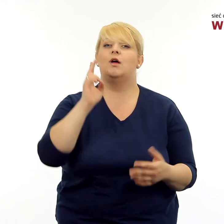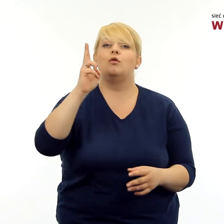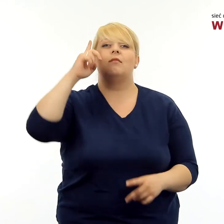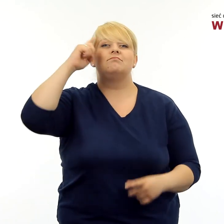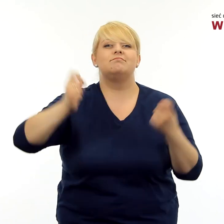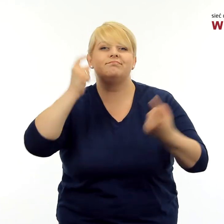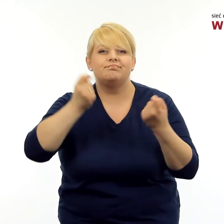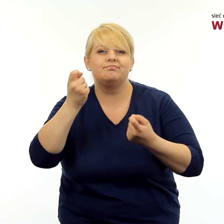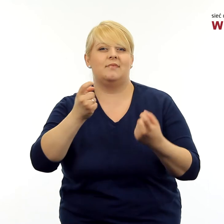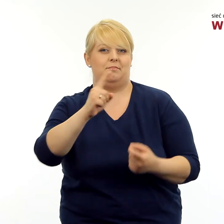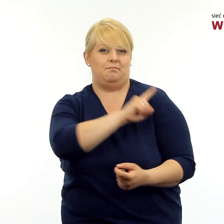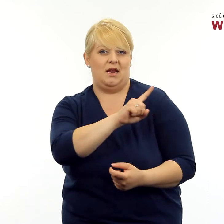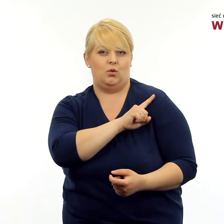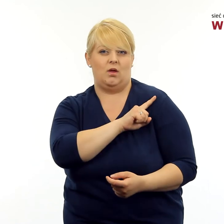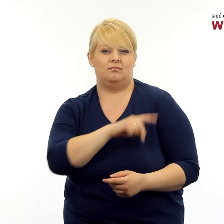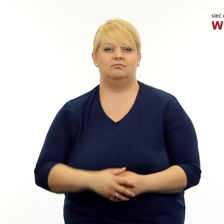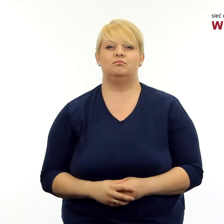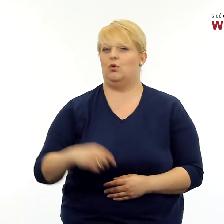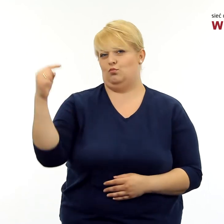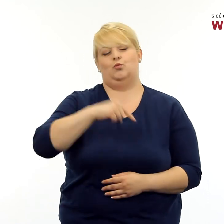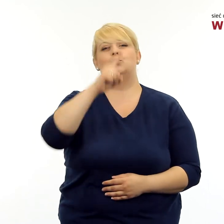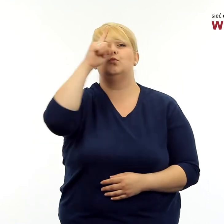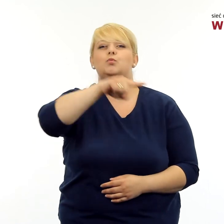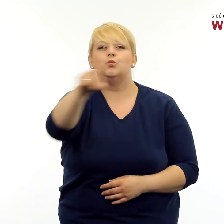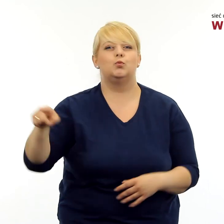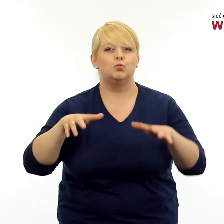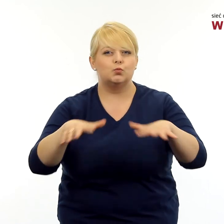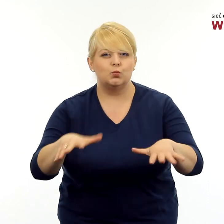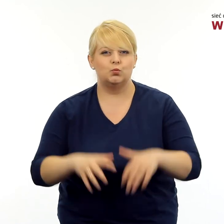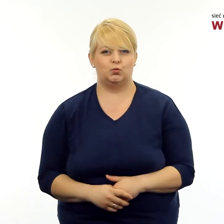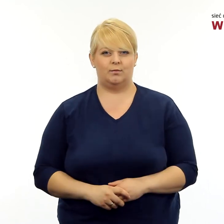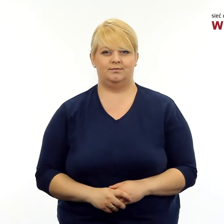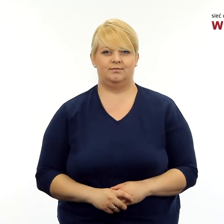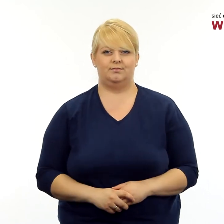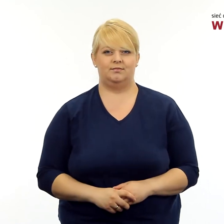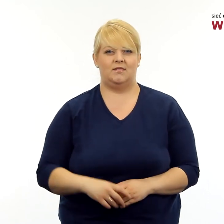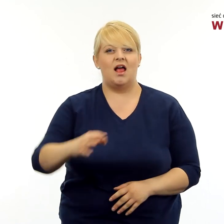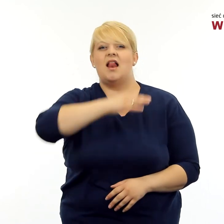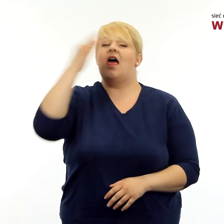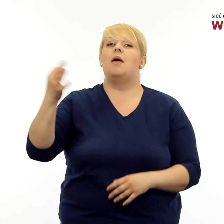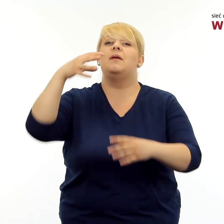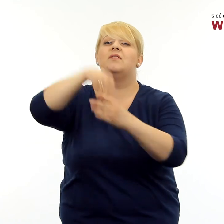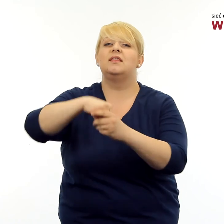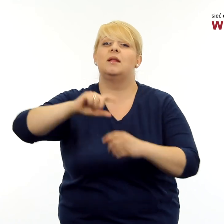A to oznacza, że inicjatywy strażnicze muszą być liczne – najlepiej,